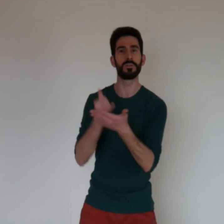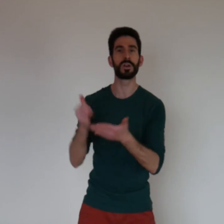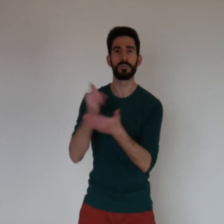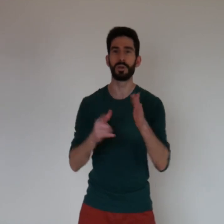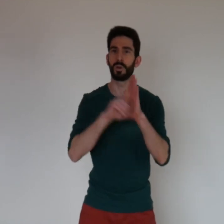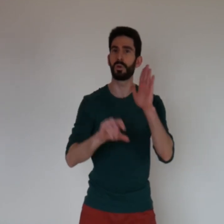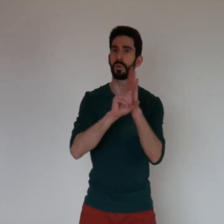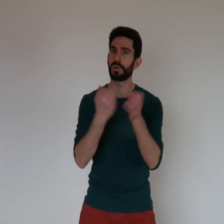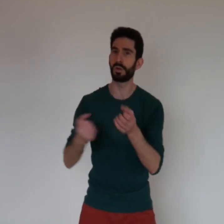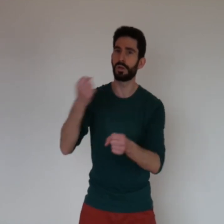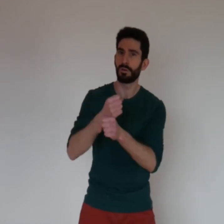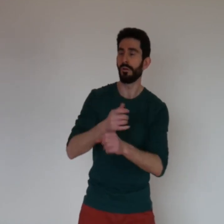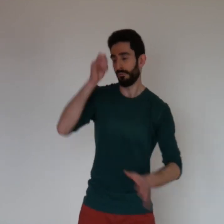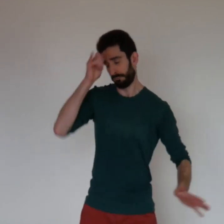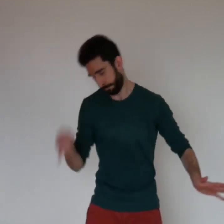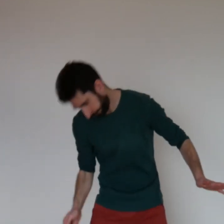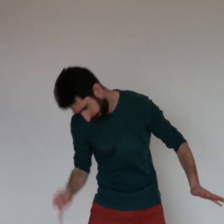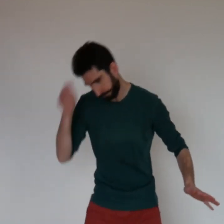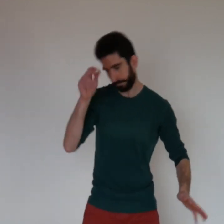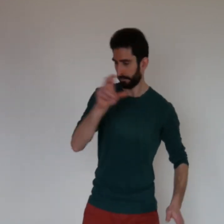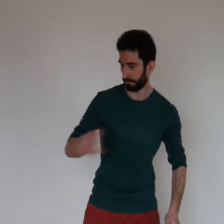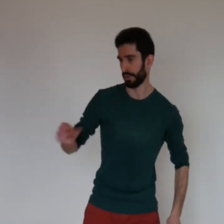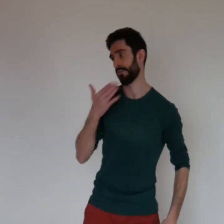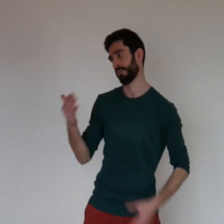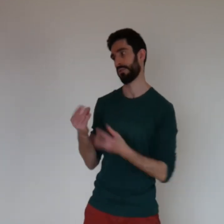à l'infographiste qui a créé le logo de ViruScience. Merci beaucoup.